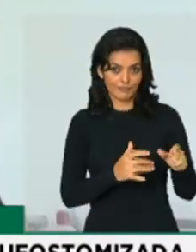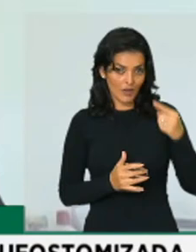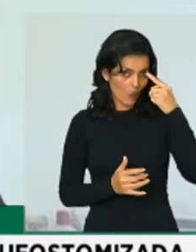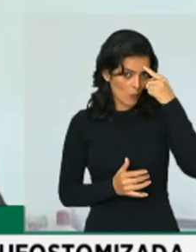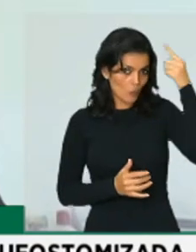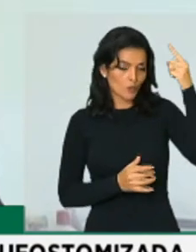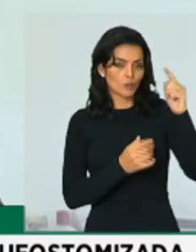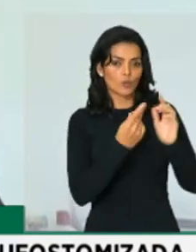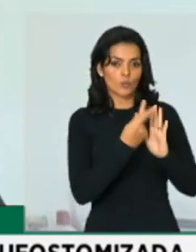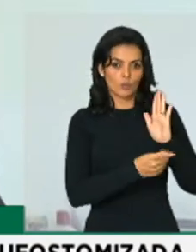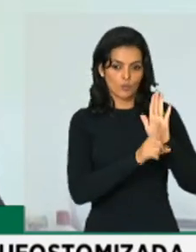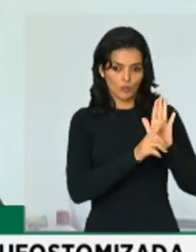SEGUNDO, PRESIDENTE, PRA MANIFESTAR MEUS SENTIMENTOS,